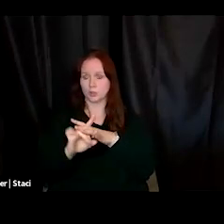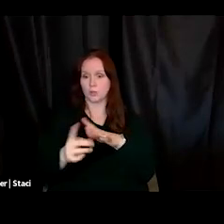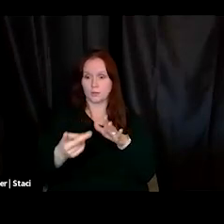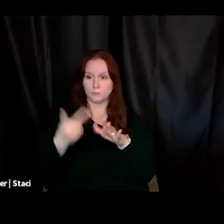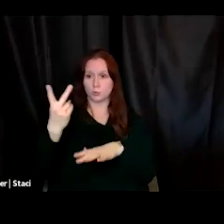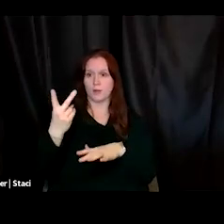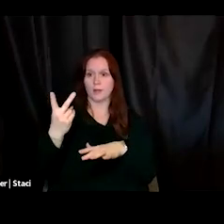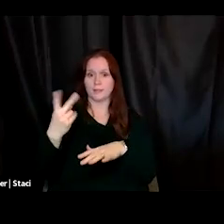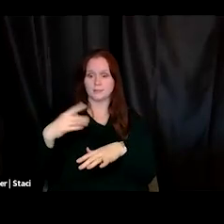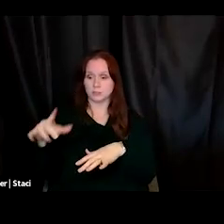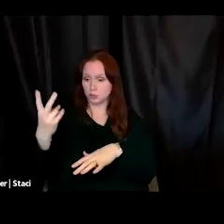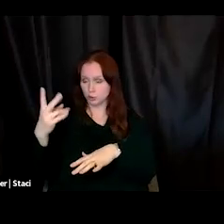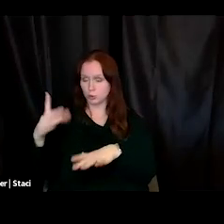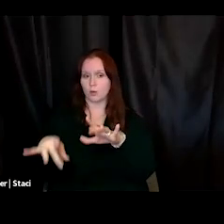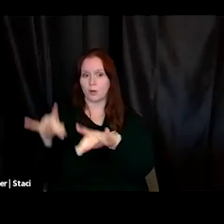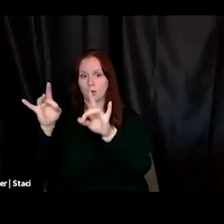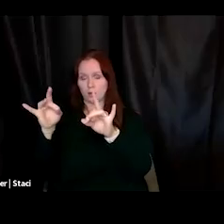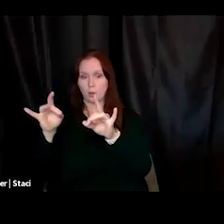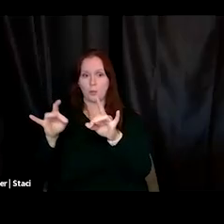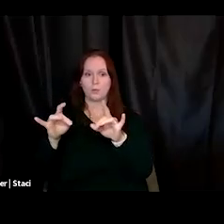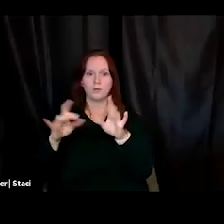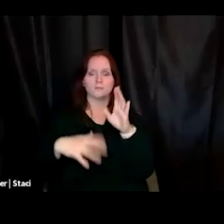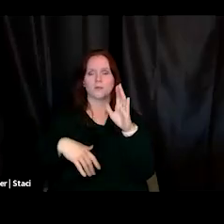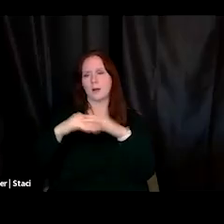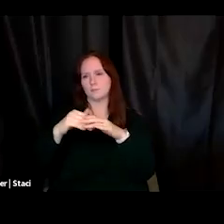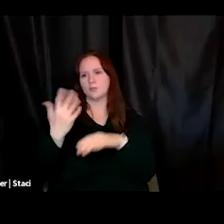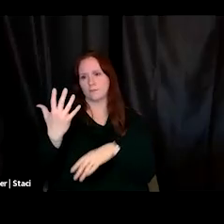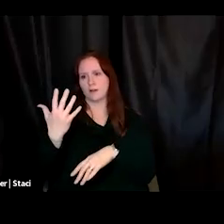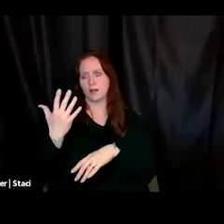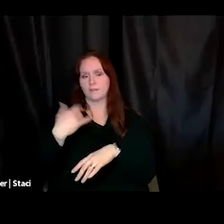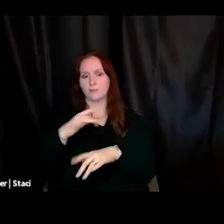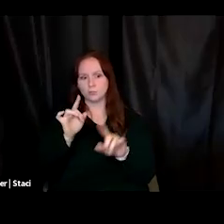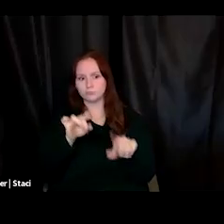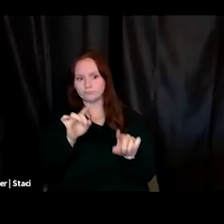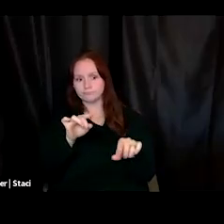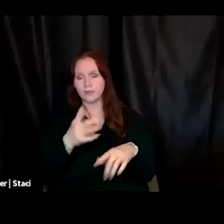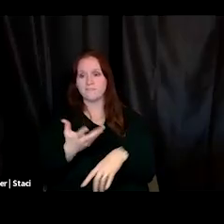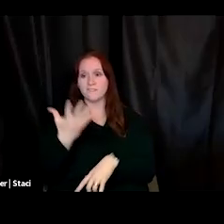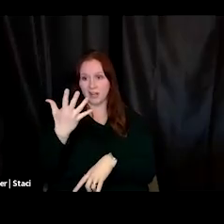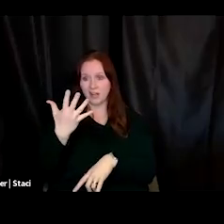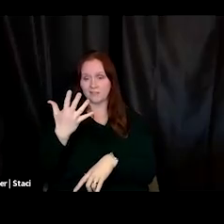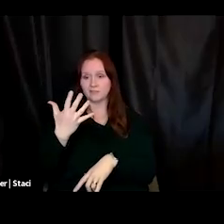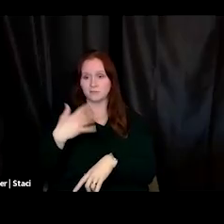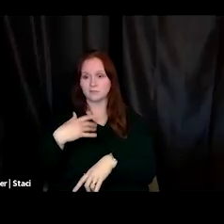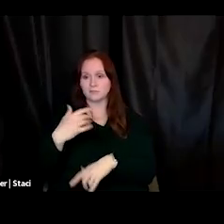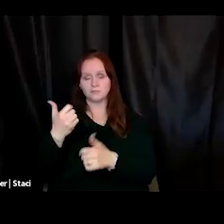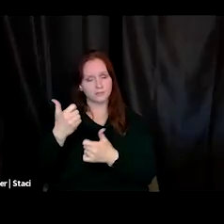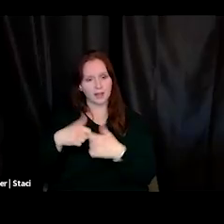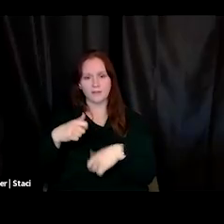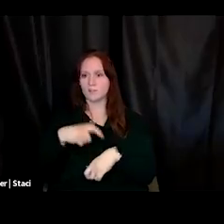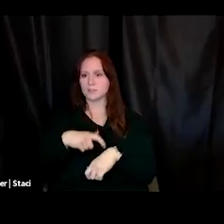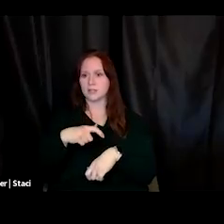[Jarita] Muy bien. A partir del 22 de junio de 2024, al determinar el trabajo relevante pasado,